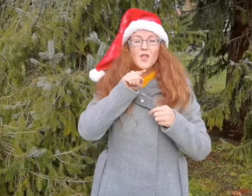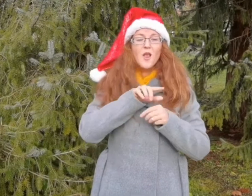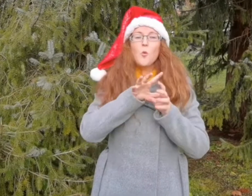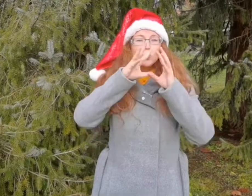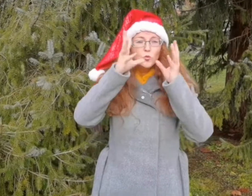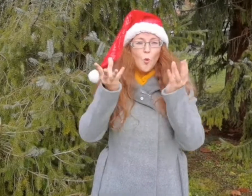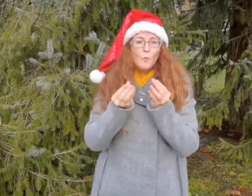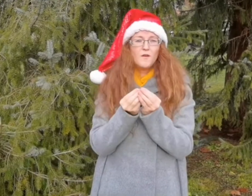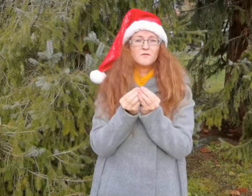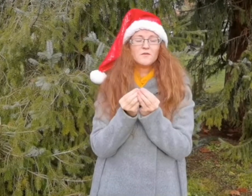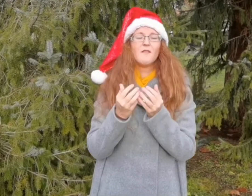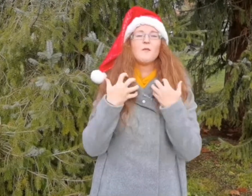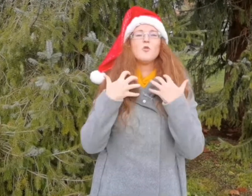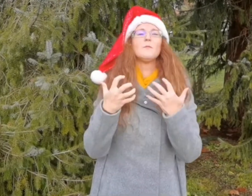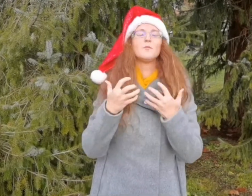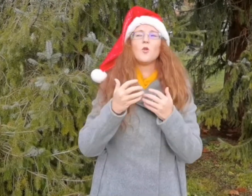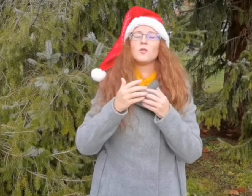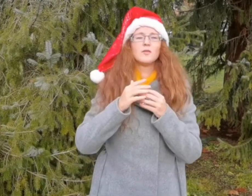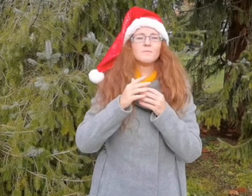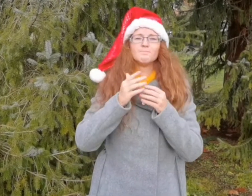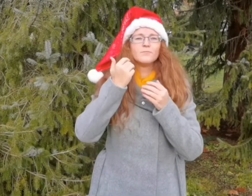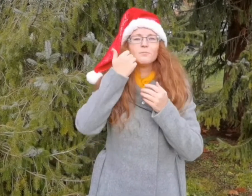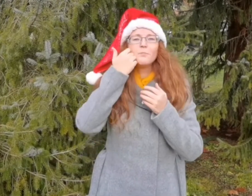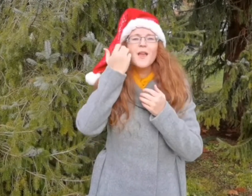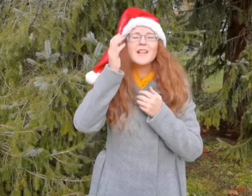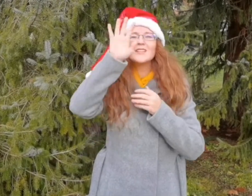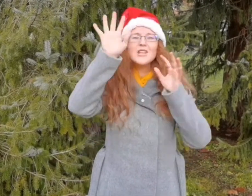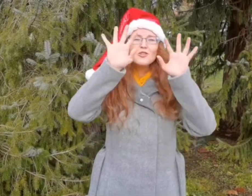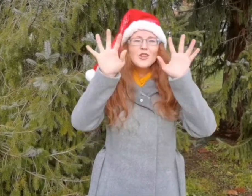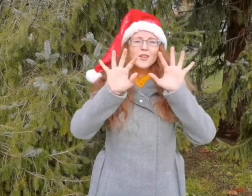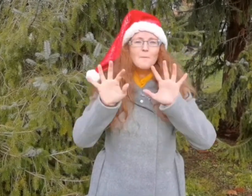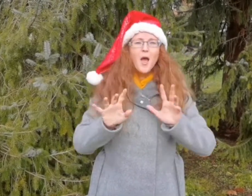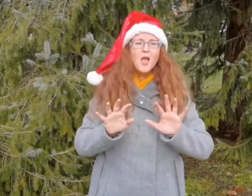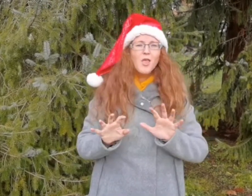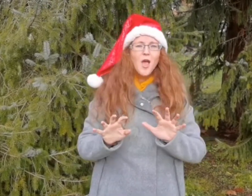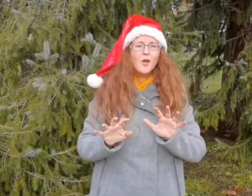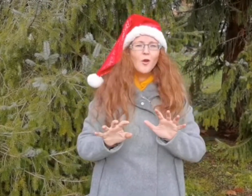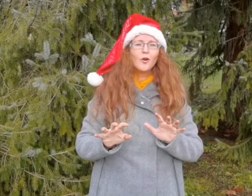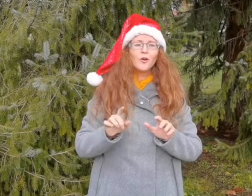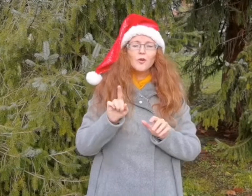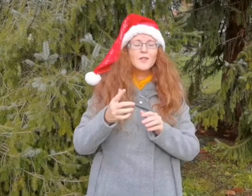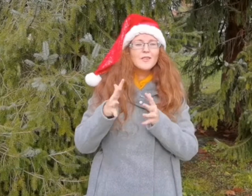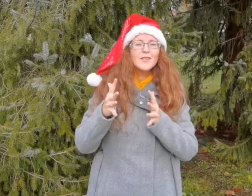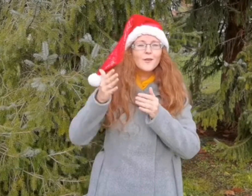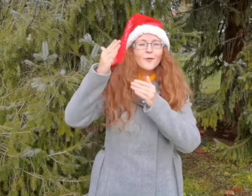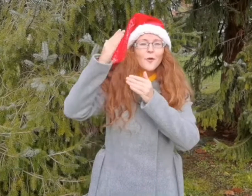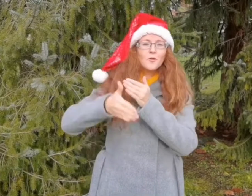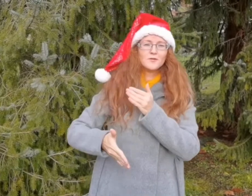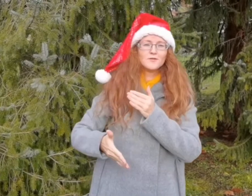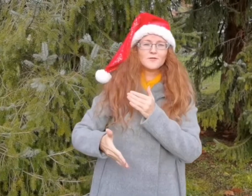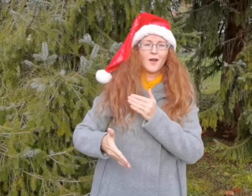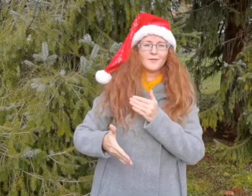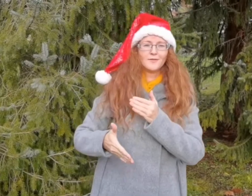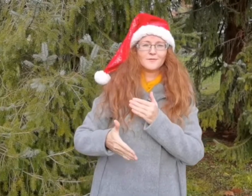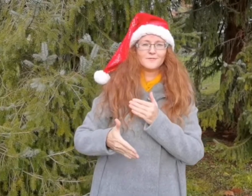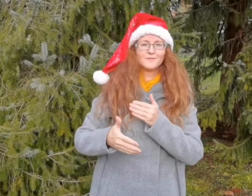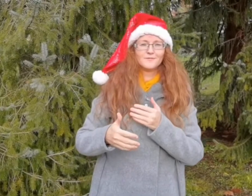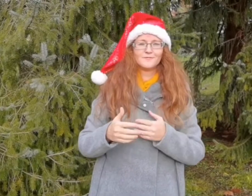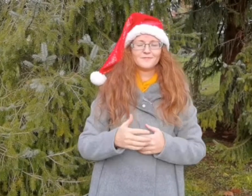Vse to vam želim toliko kolikor je belih snežink, ki padajo in se ne končajo.